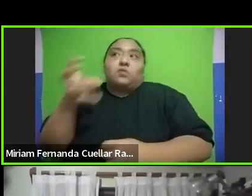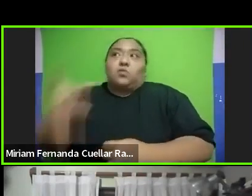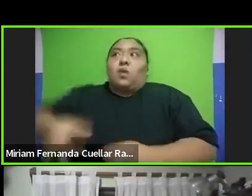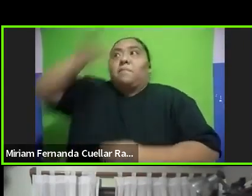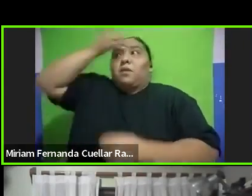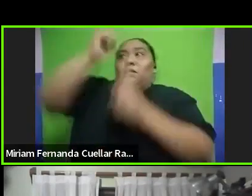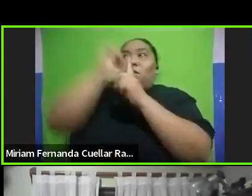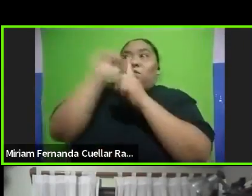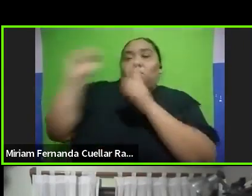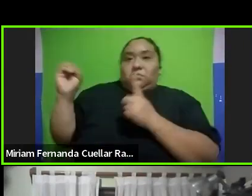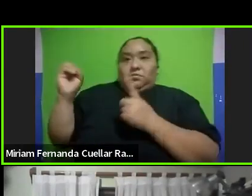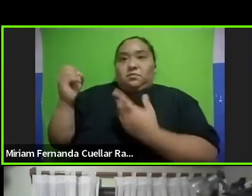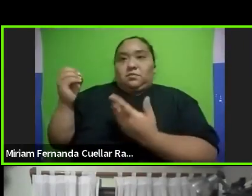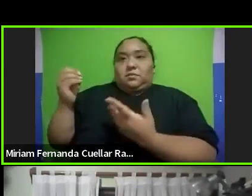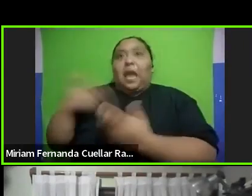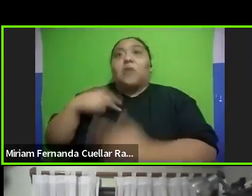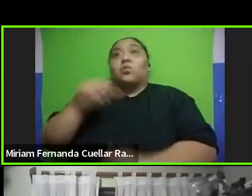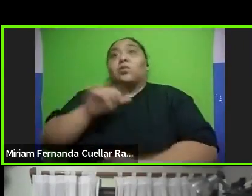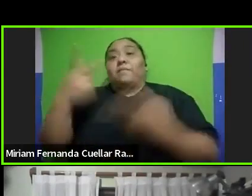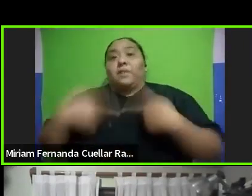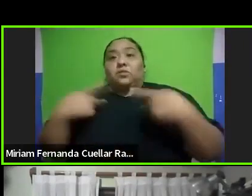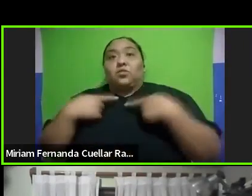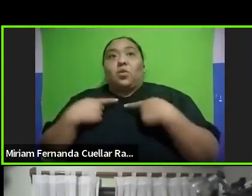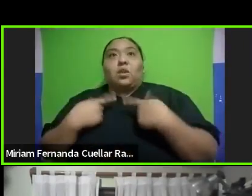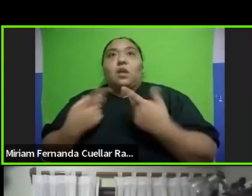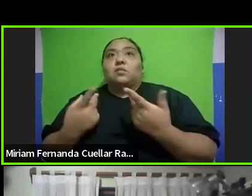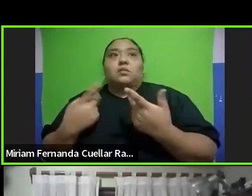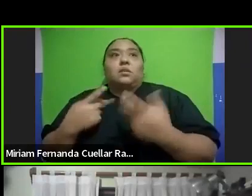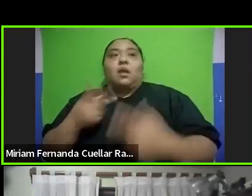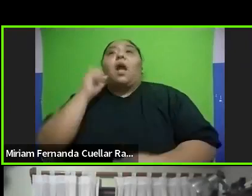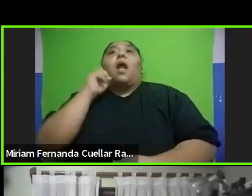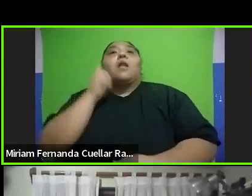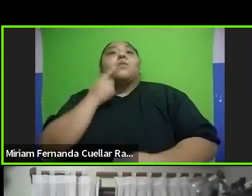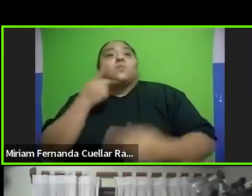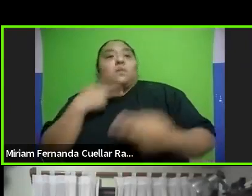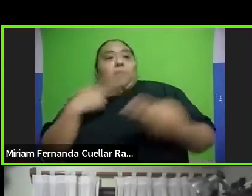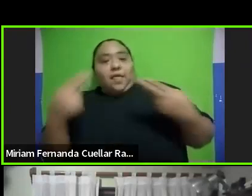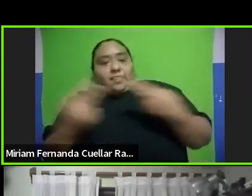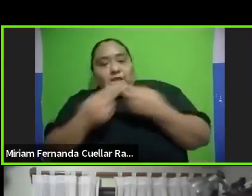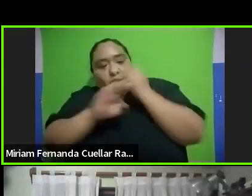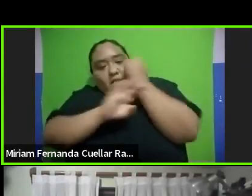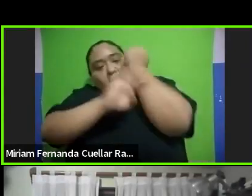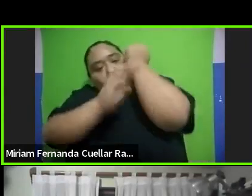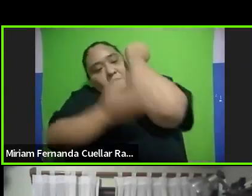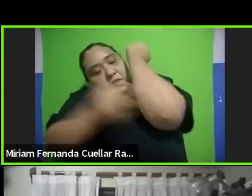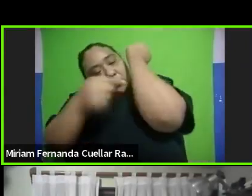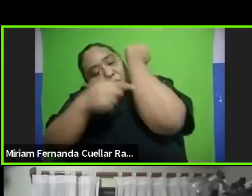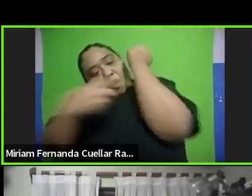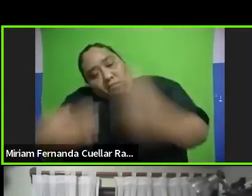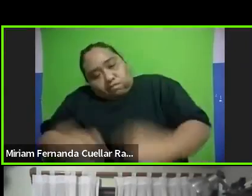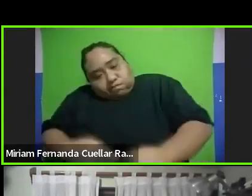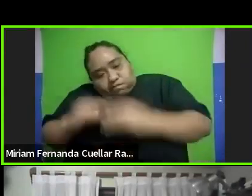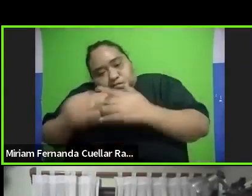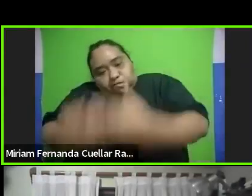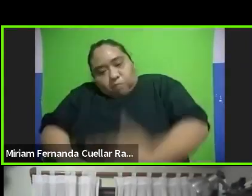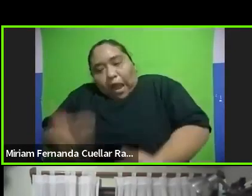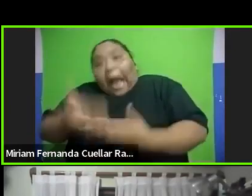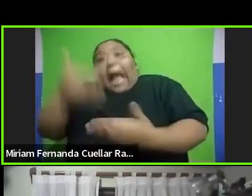Hay quienes dicen que a lo mejor antes antes del nacimiento lograron escuchar y que escuchar y que lo que se escuchó el vientre materno también les